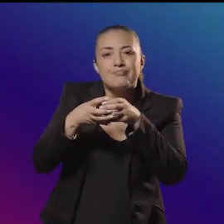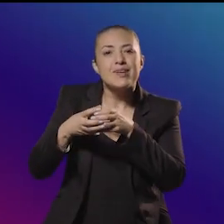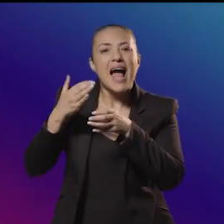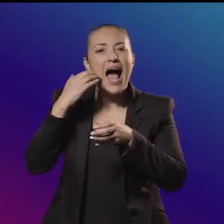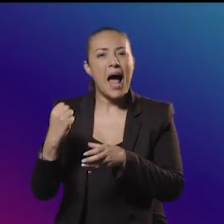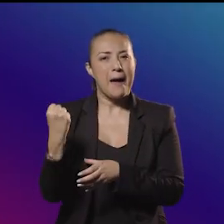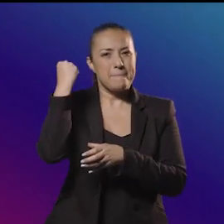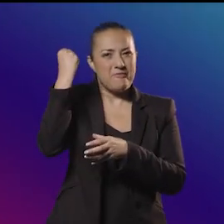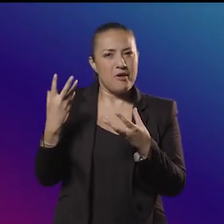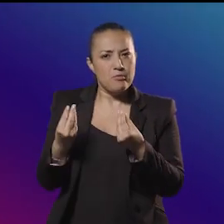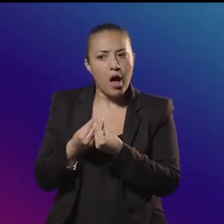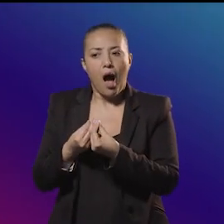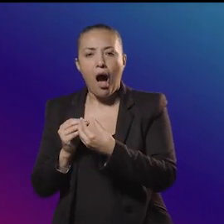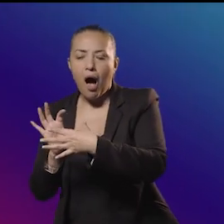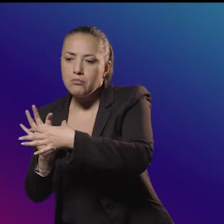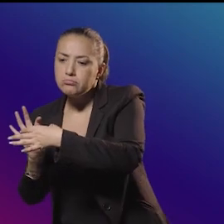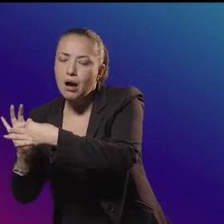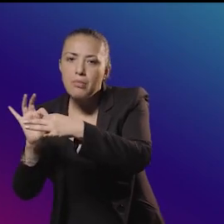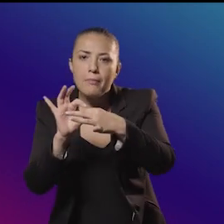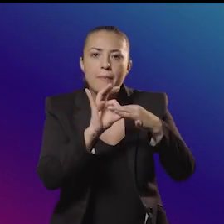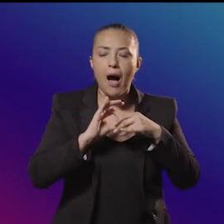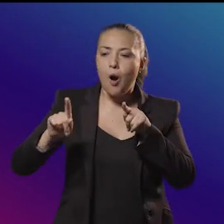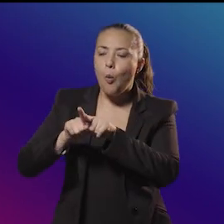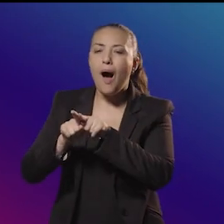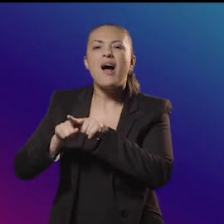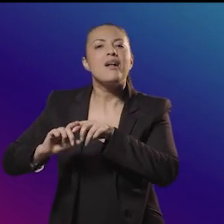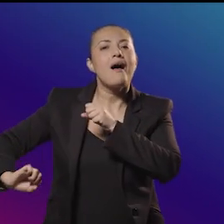las mujeres pueden encontrar aliadas y generar redes de apoyo